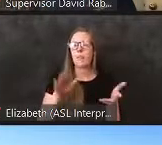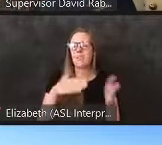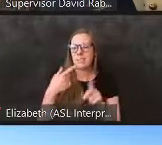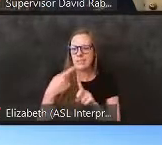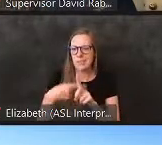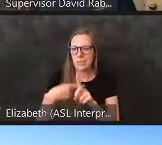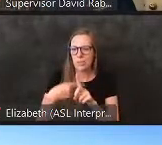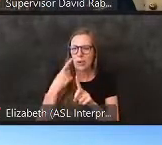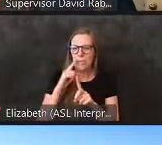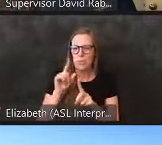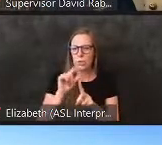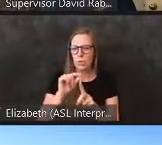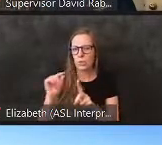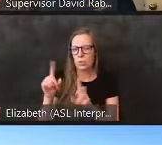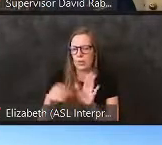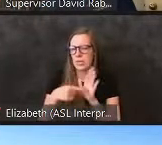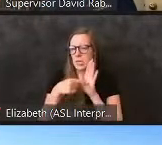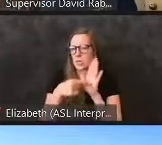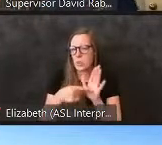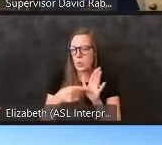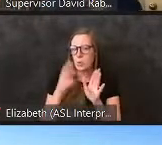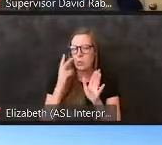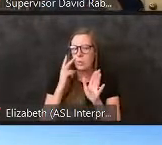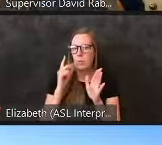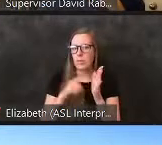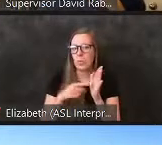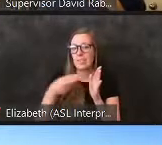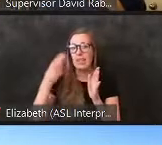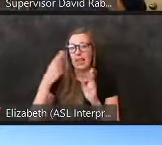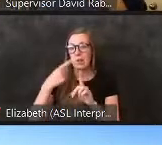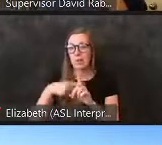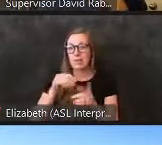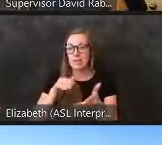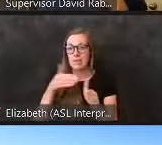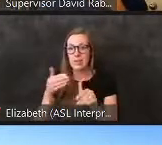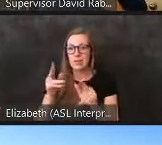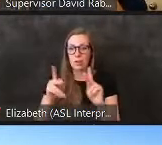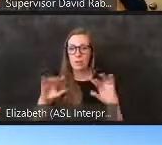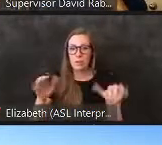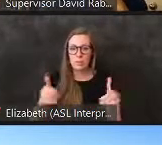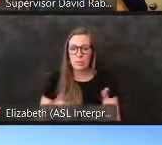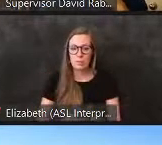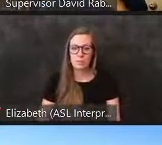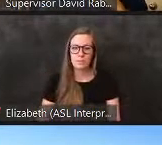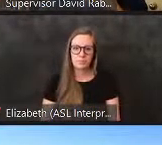en el 2020 y delineadas, donde vemos el esperado en esa población.